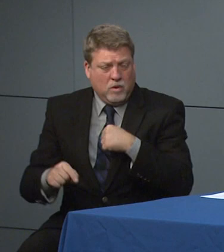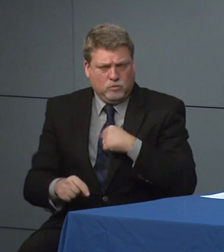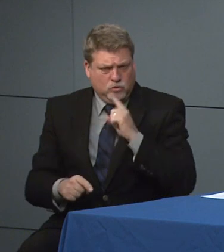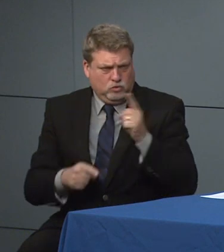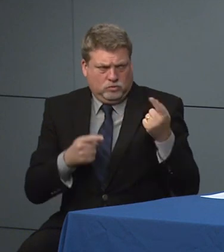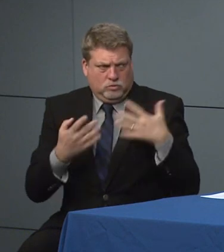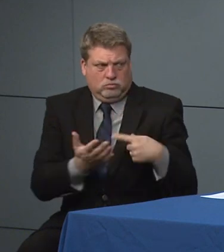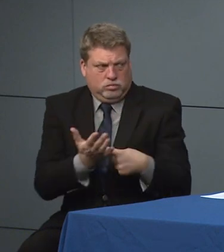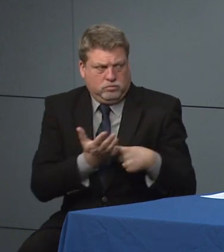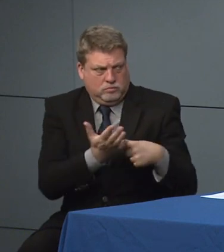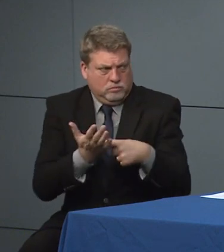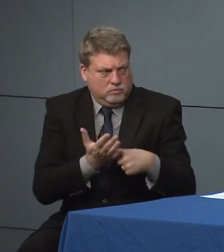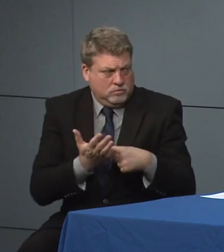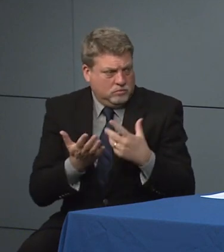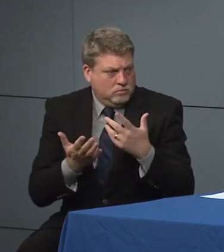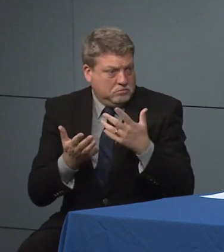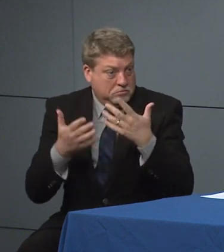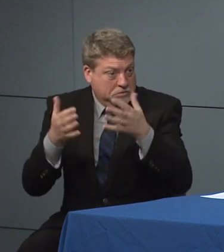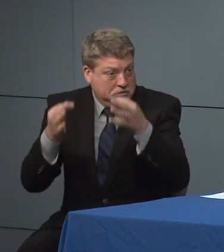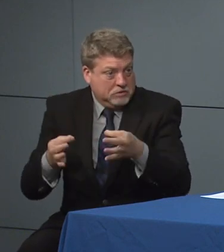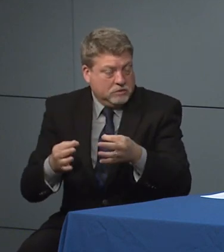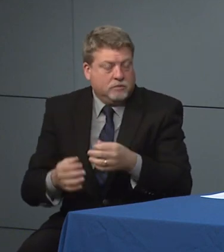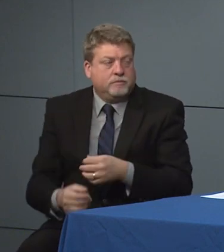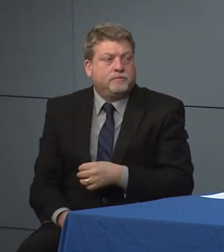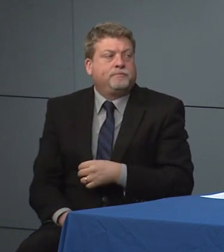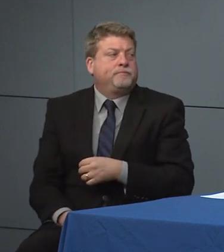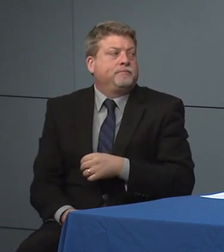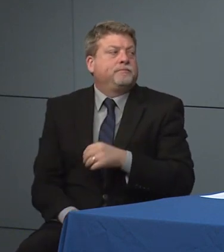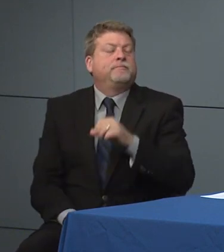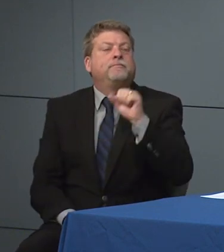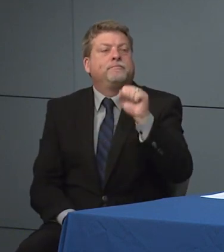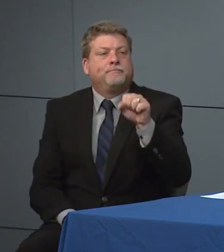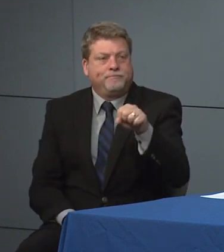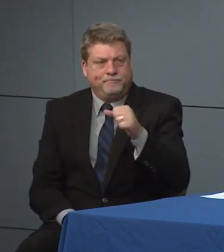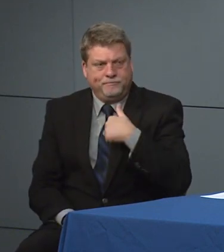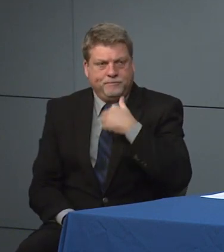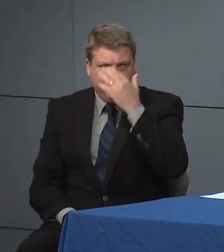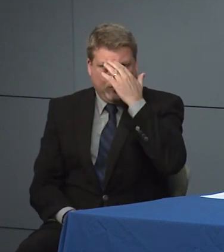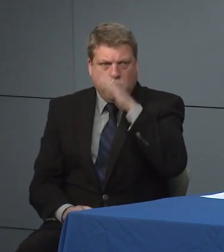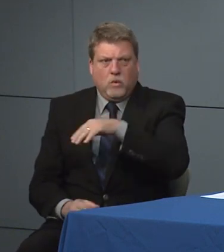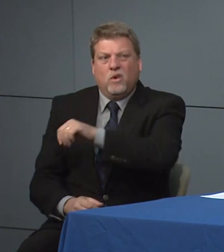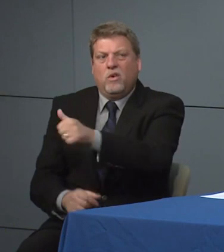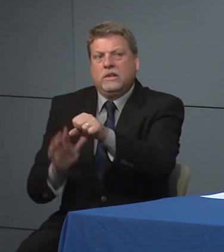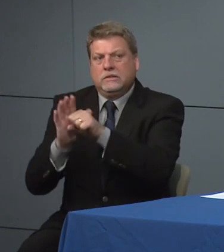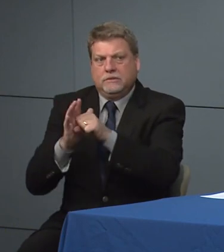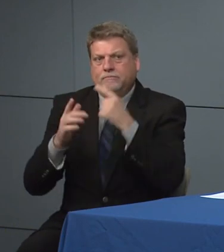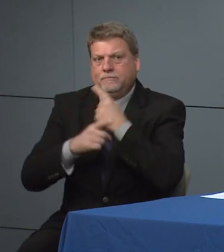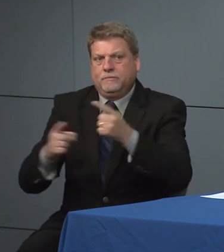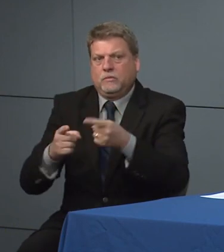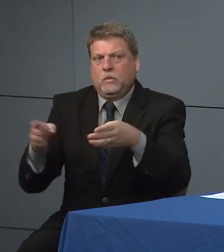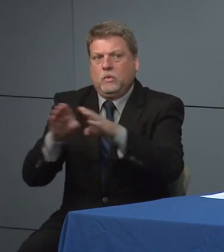su porque han estado hablando al respecto. Sí estamos con estamos consientes de El las acciones